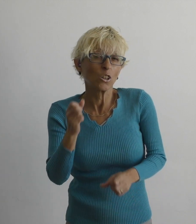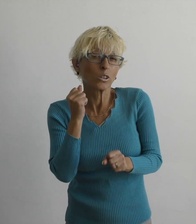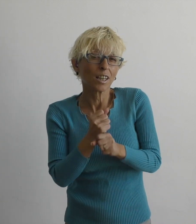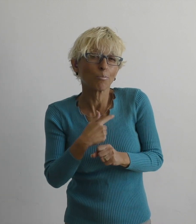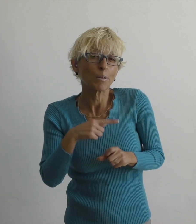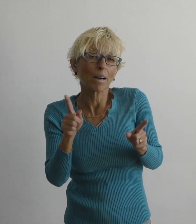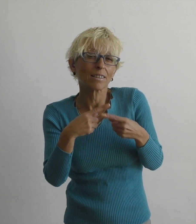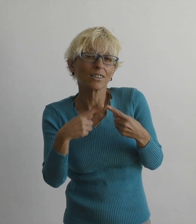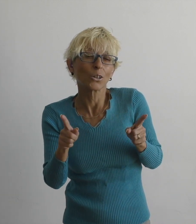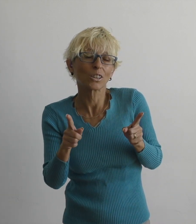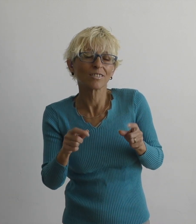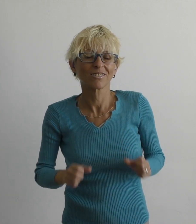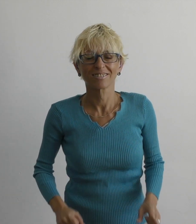והיא עושה בי מנגינות